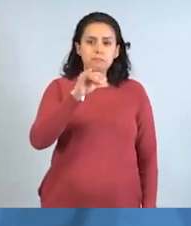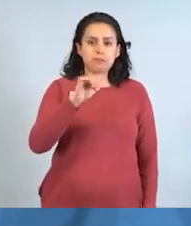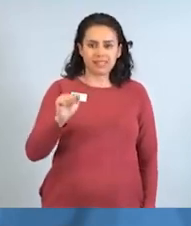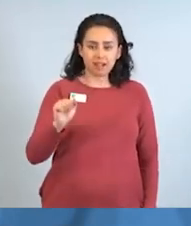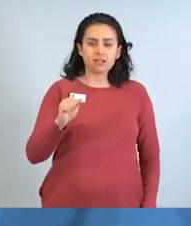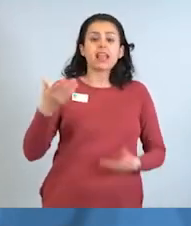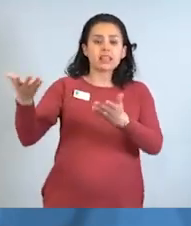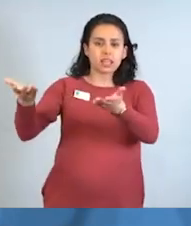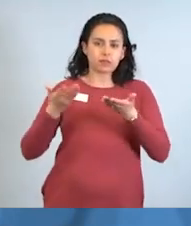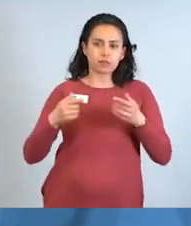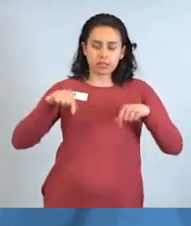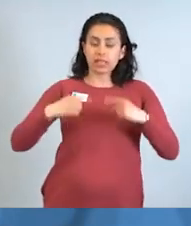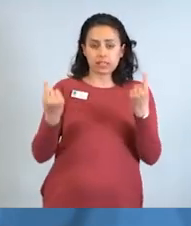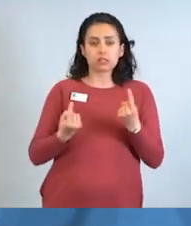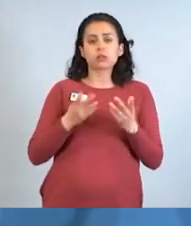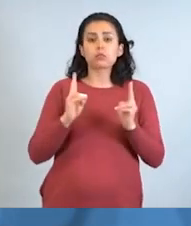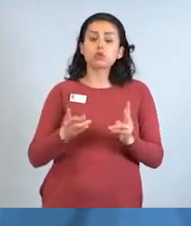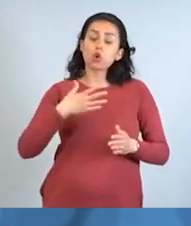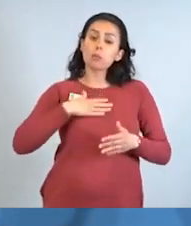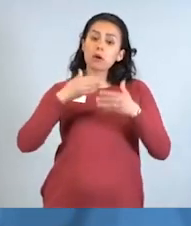Tervetuloa tähän tilaisuuteen minunkin puolestani.